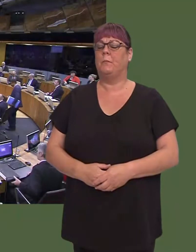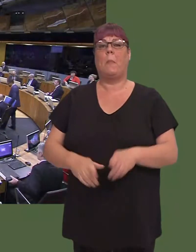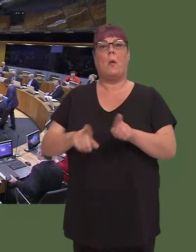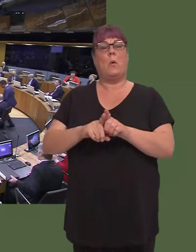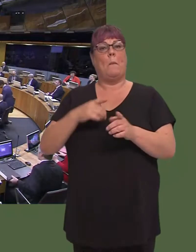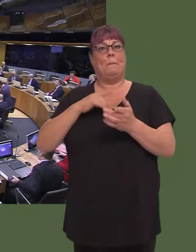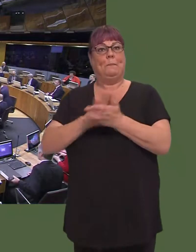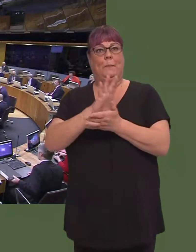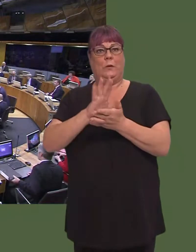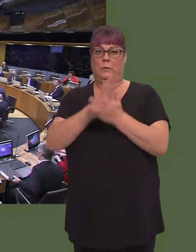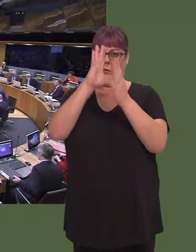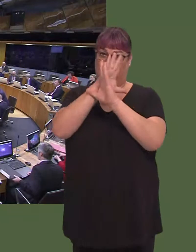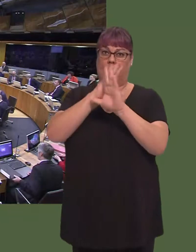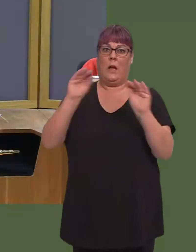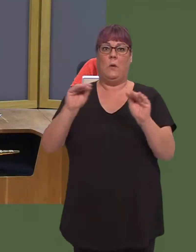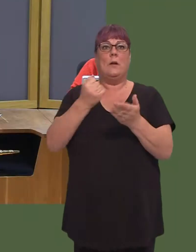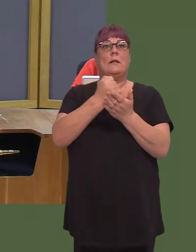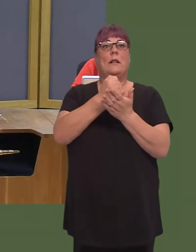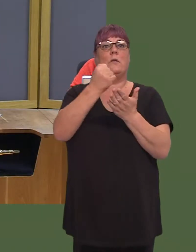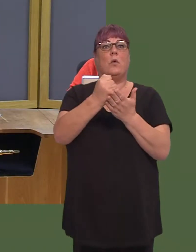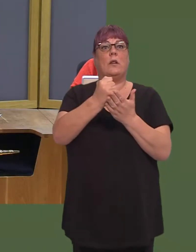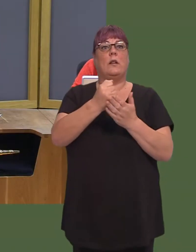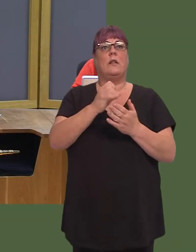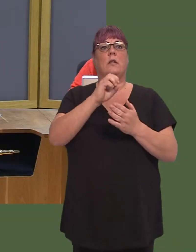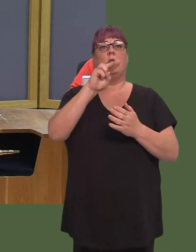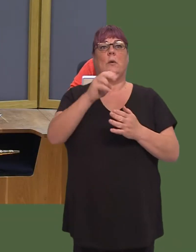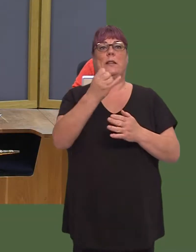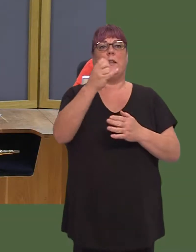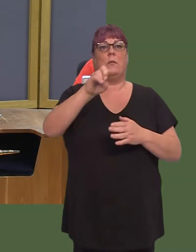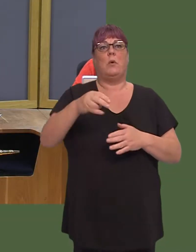Rhun ap Iorwerth AM: Rydym ni'n sÙn fel arfer am ymateb ambiwlans i bobl sydd ‚ salwch